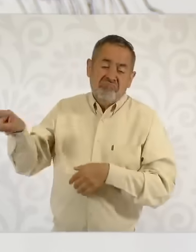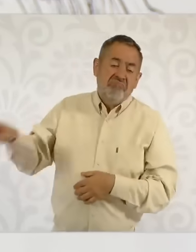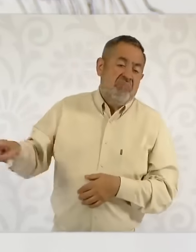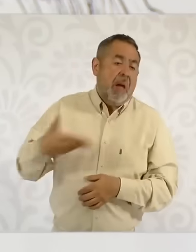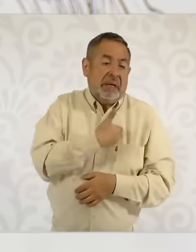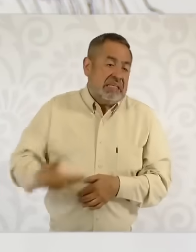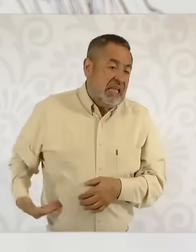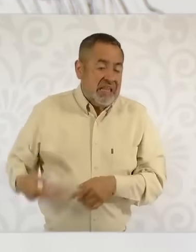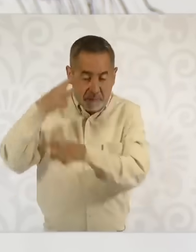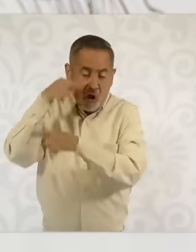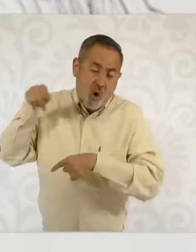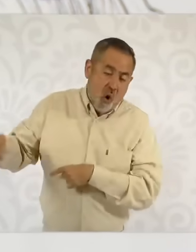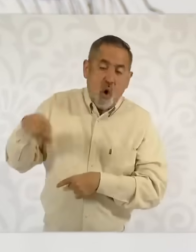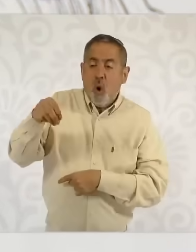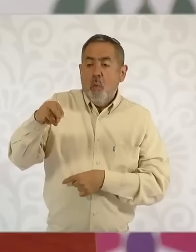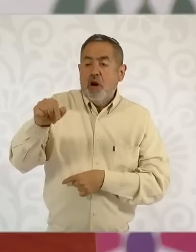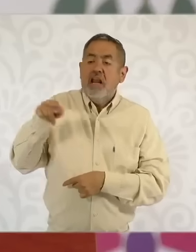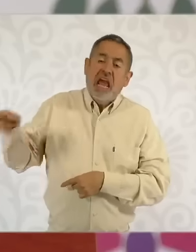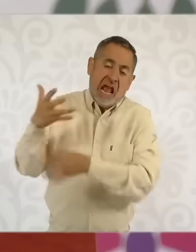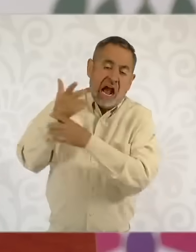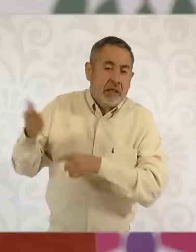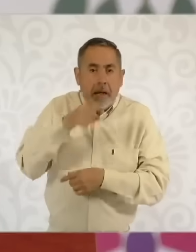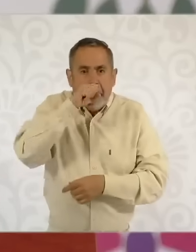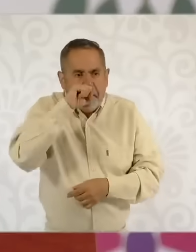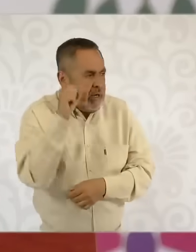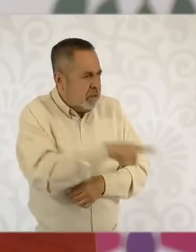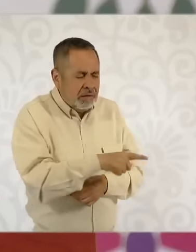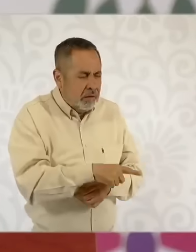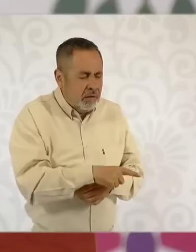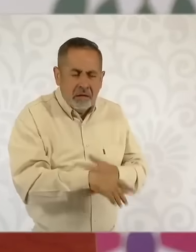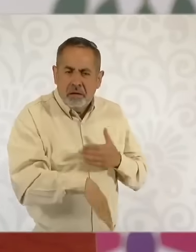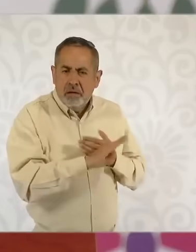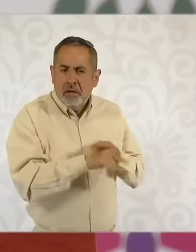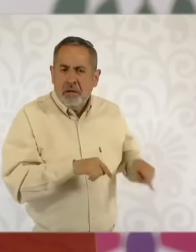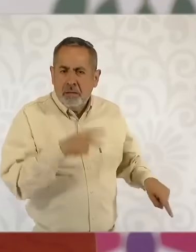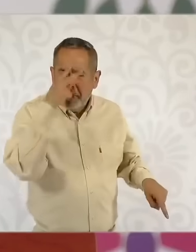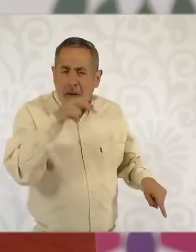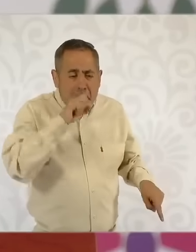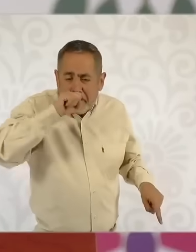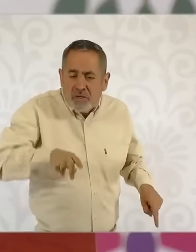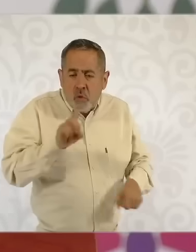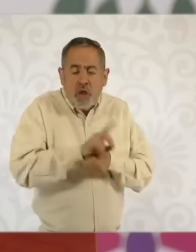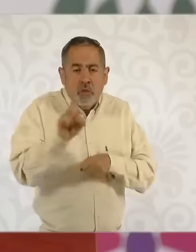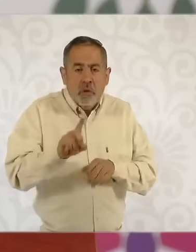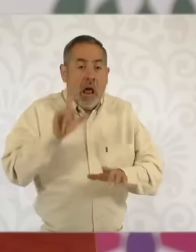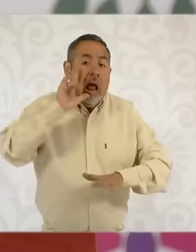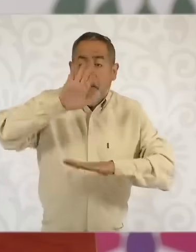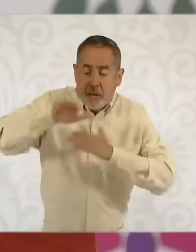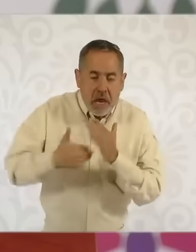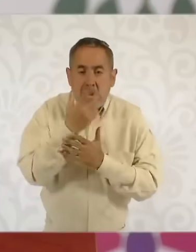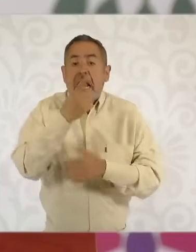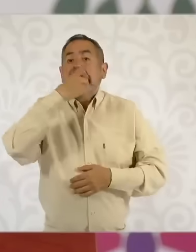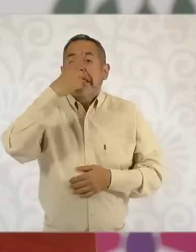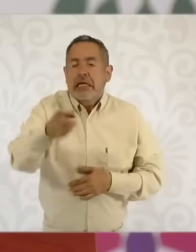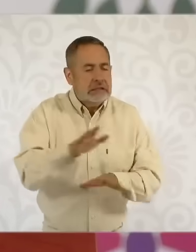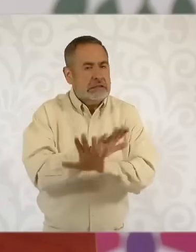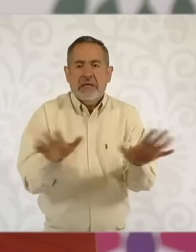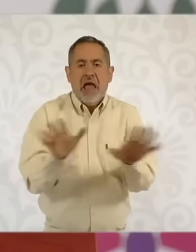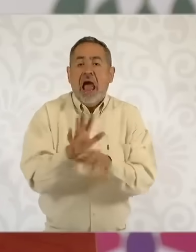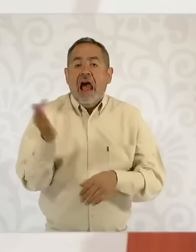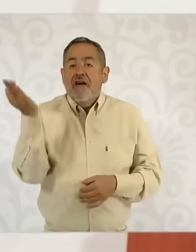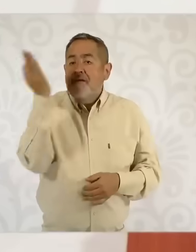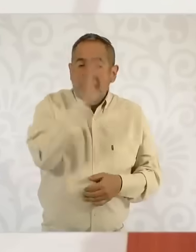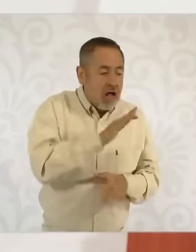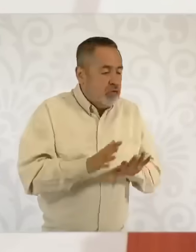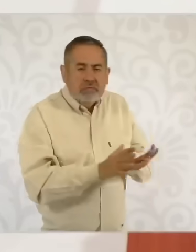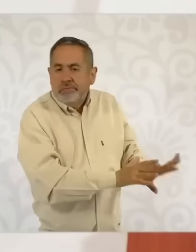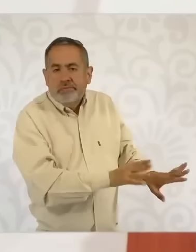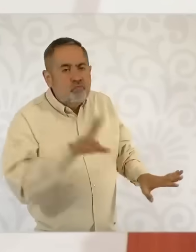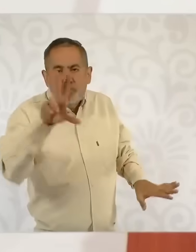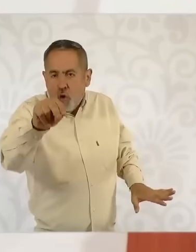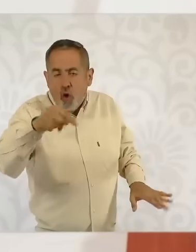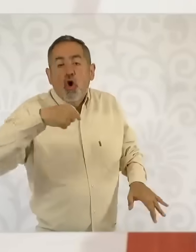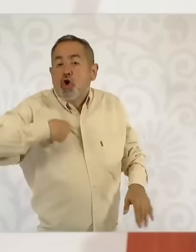Morena esa misma noche Al otro día aquí decimos absolutamente falso Estamos en contra de cualquier